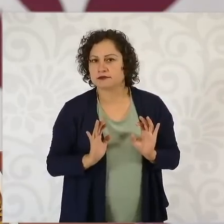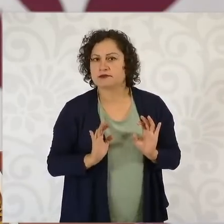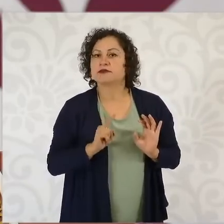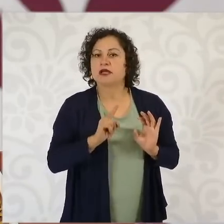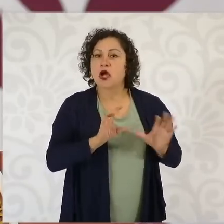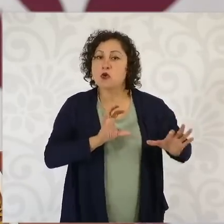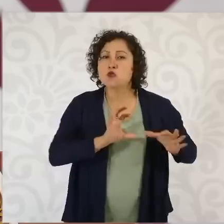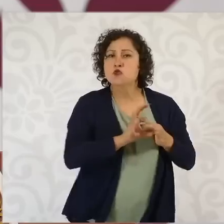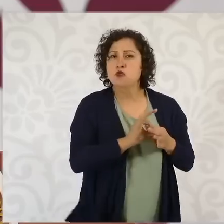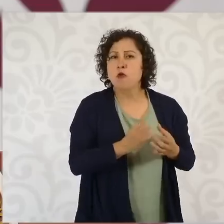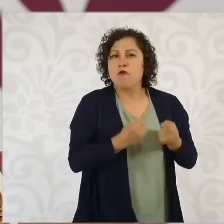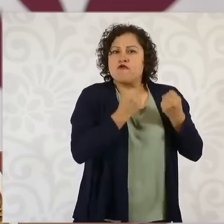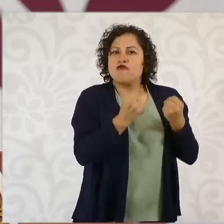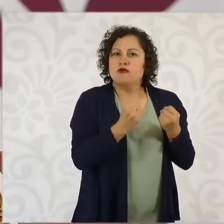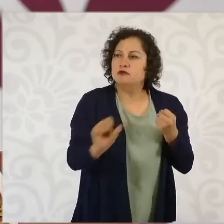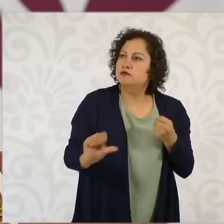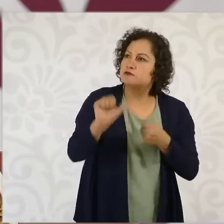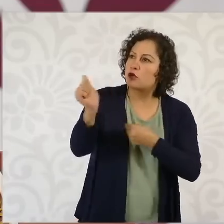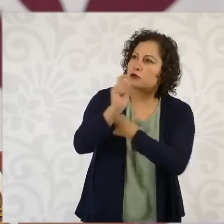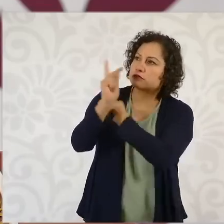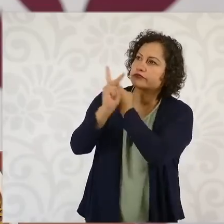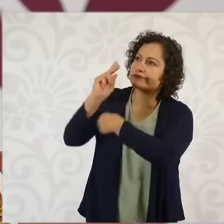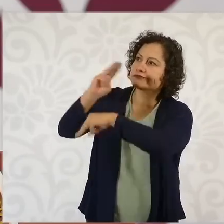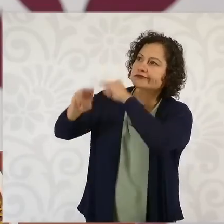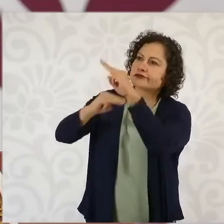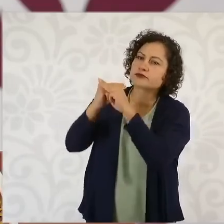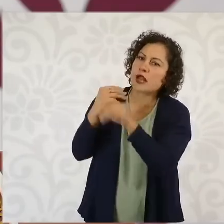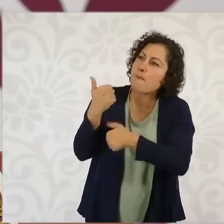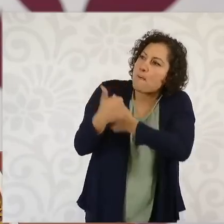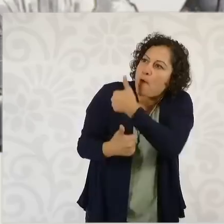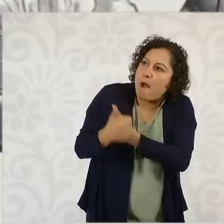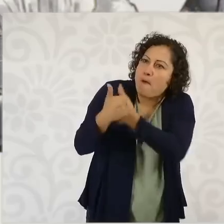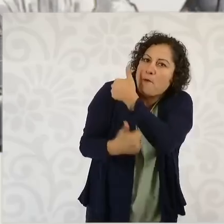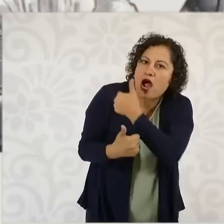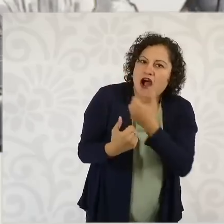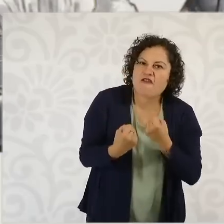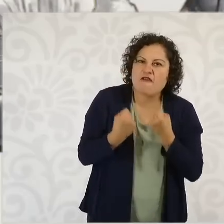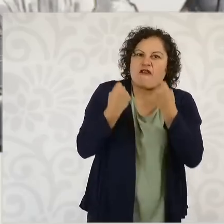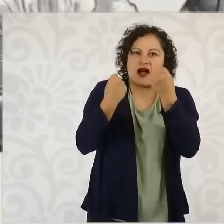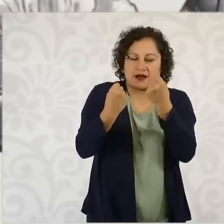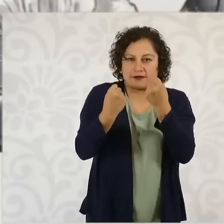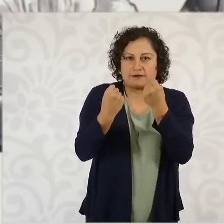que estamos planteando en las mesas si la decisión de Estados Unidos es distinta el 2 de abril que no